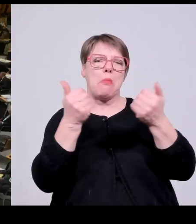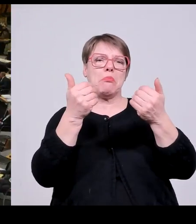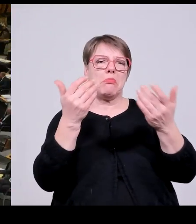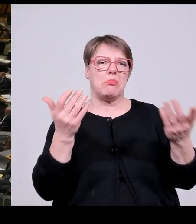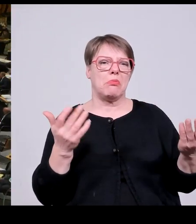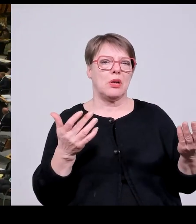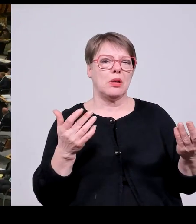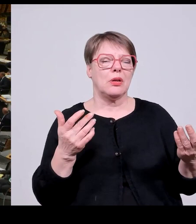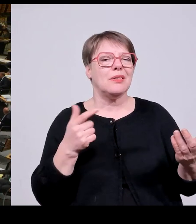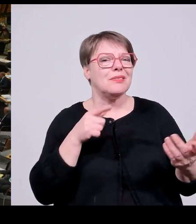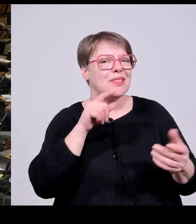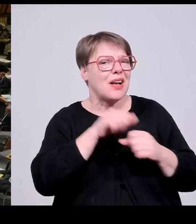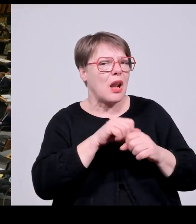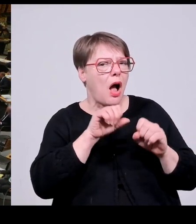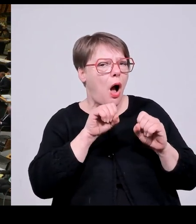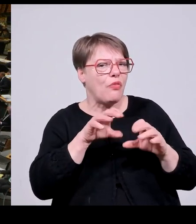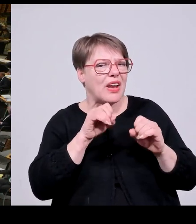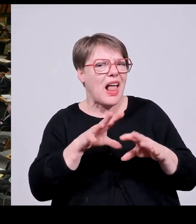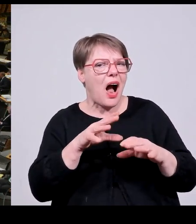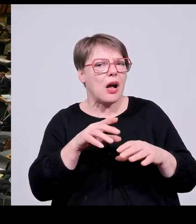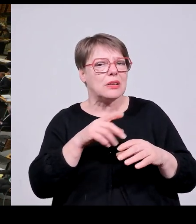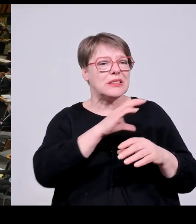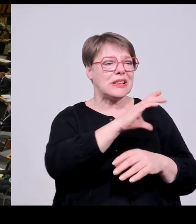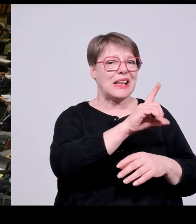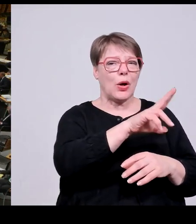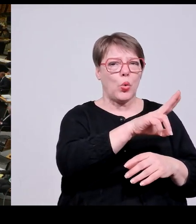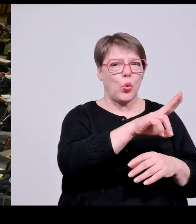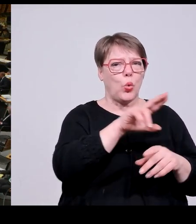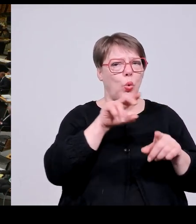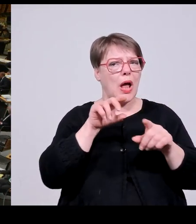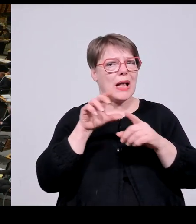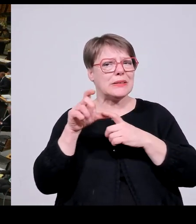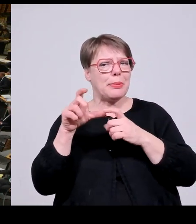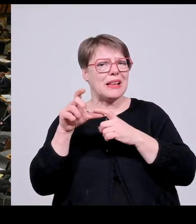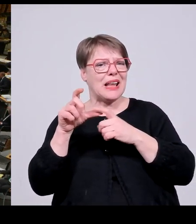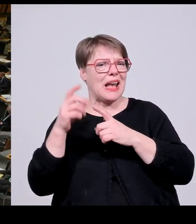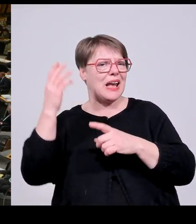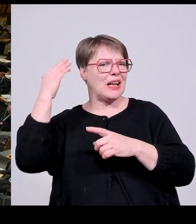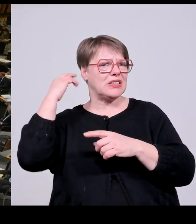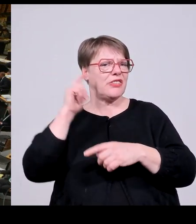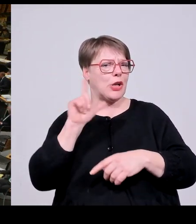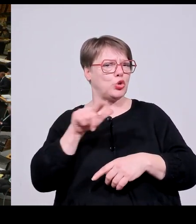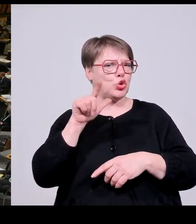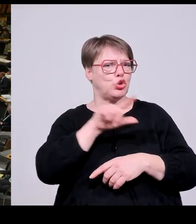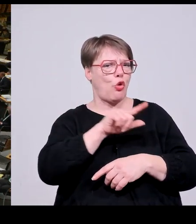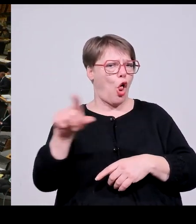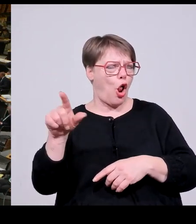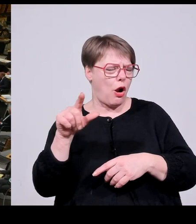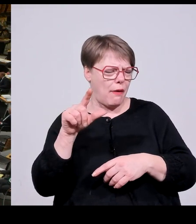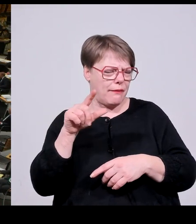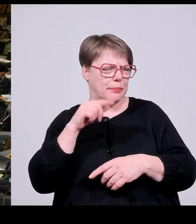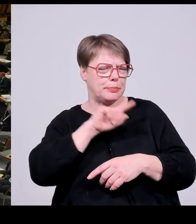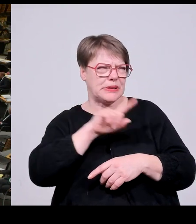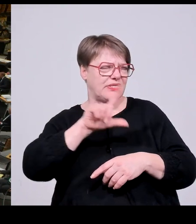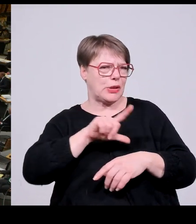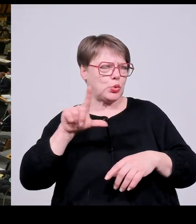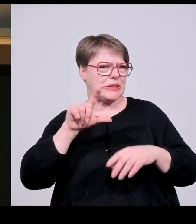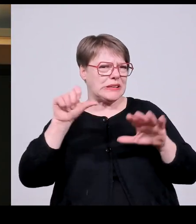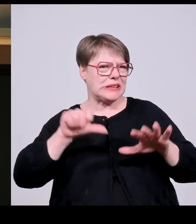Lag das da auch an der SPD an dem Riss zwischen Ihnen beiden? Dass die TV damals überhaupt nicht vorangekommen ist auch verantwortlich(Rednerwechsel) Darauf antworte ich sehr gerne,